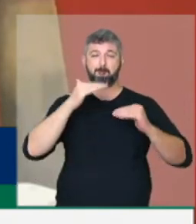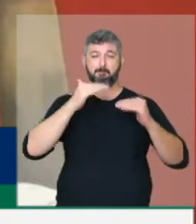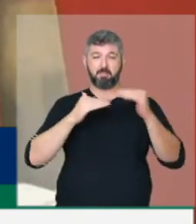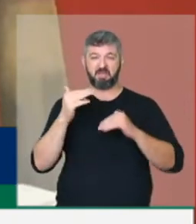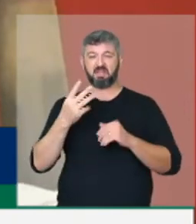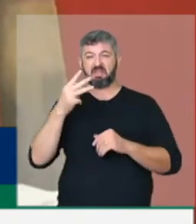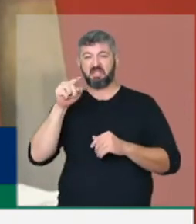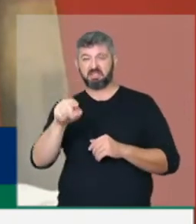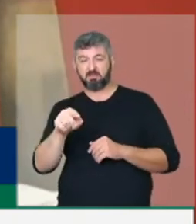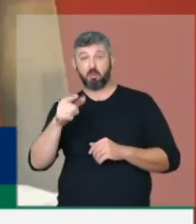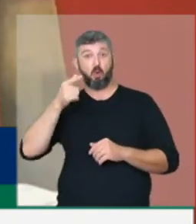MORTES POR DIA, TEM SIDO A MÉDIA TODOS OS DIAS EM TORNO